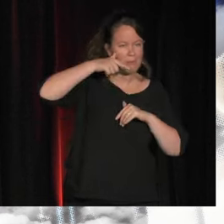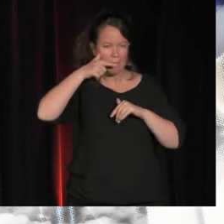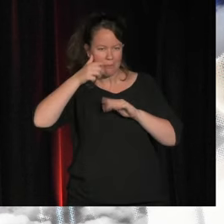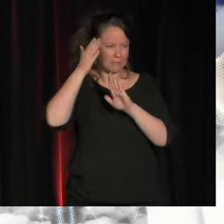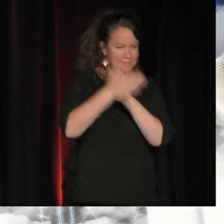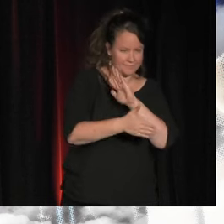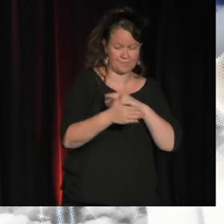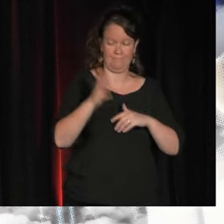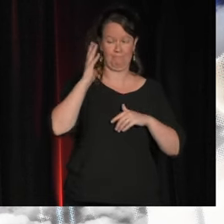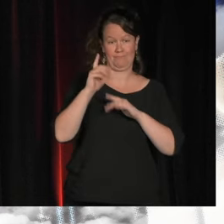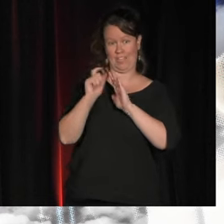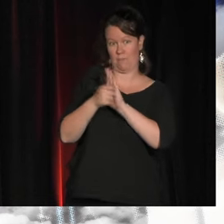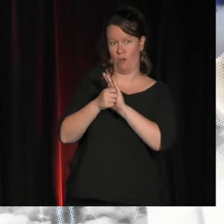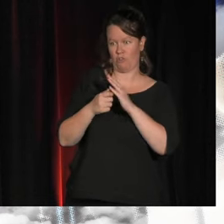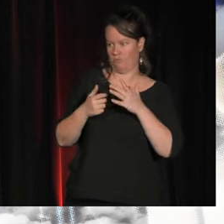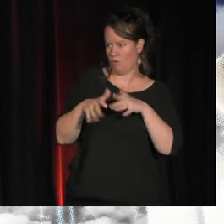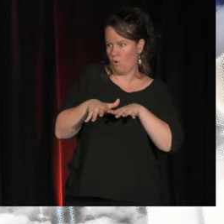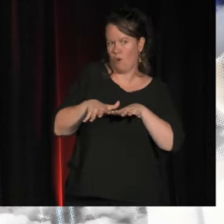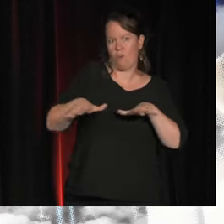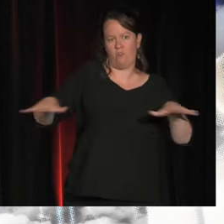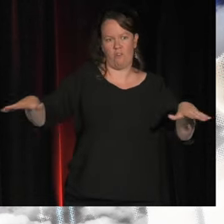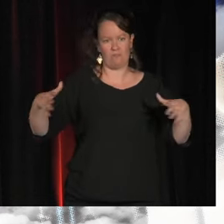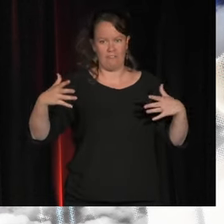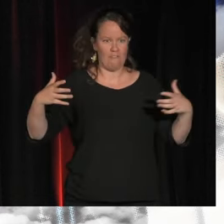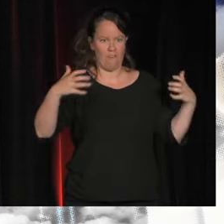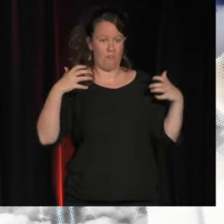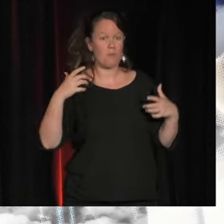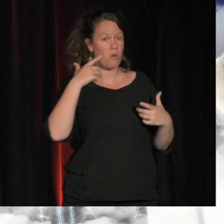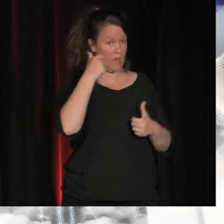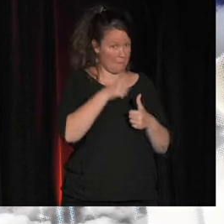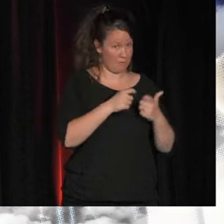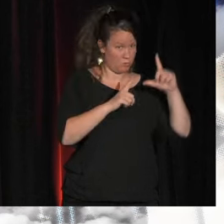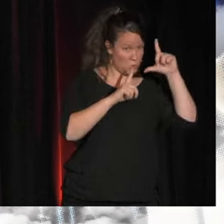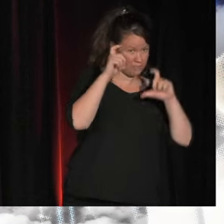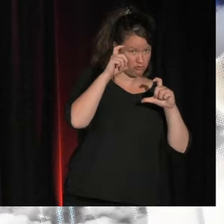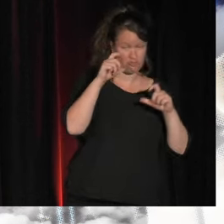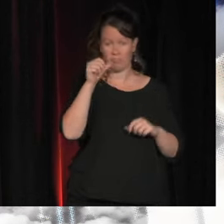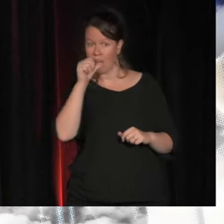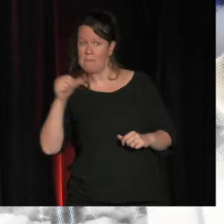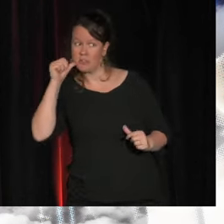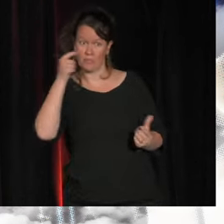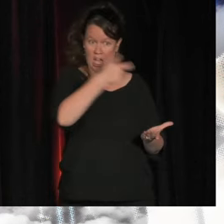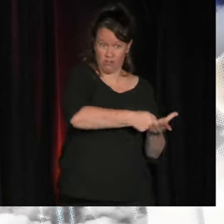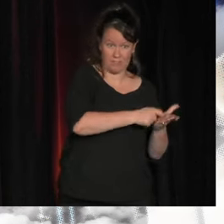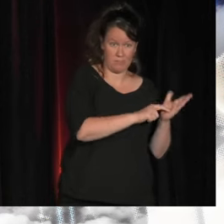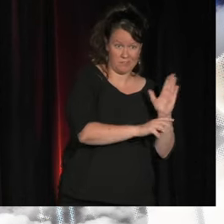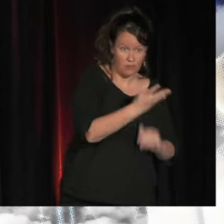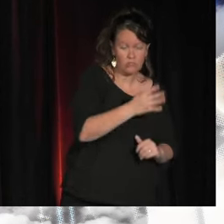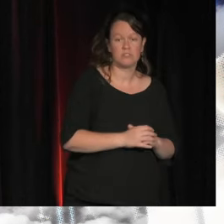"C'était encore un peu dans la vague du streaming en 2016", on rappelle le rachat de Twitch par Amazon, c'est en 2014. Il y a YouTube Gaming, souvenez-vous.